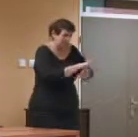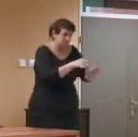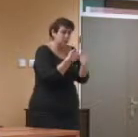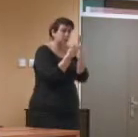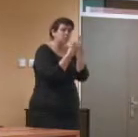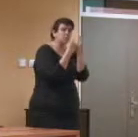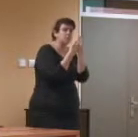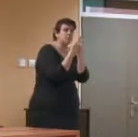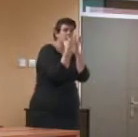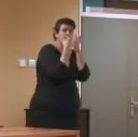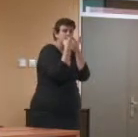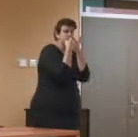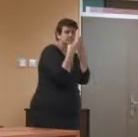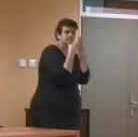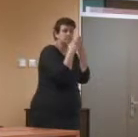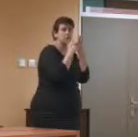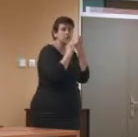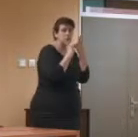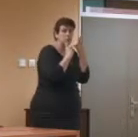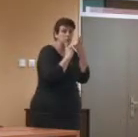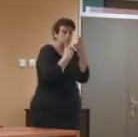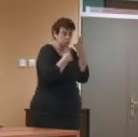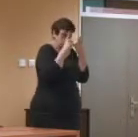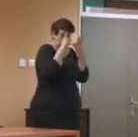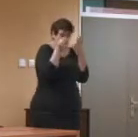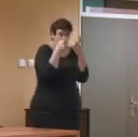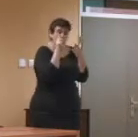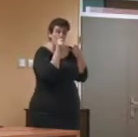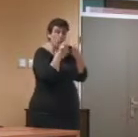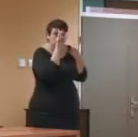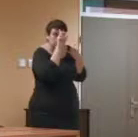se enamora perdidamente de ella sin saber que era prostituta. Él se enteró